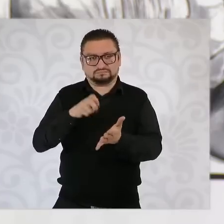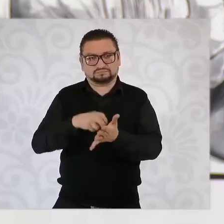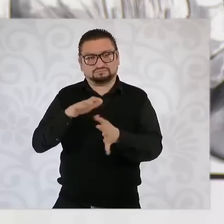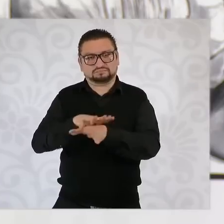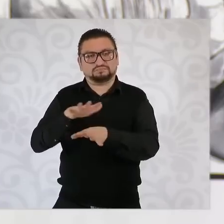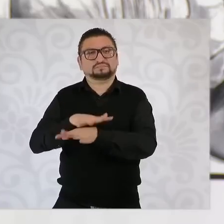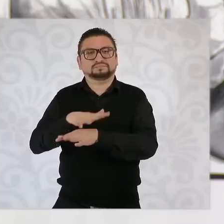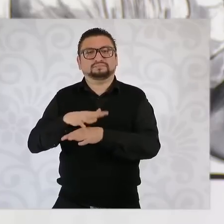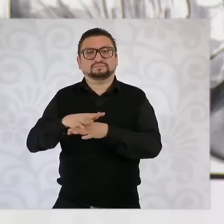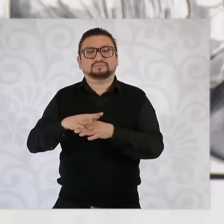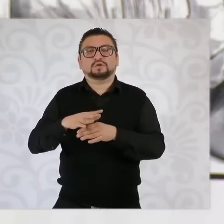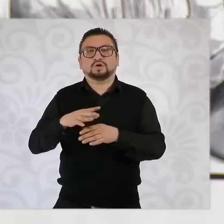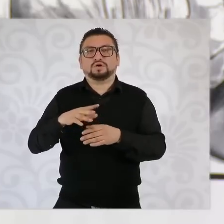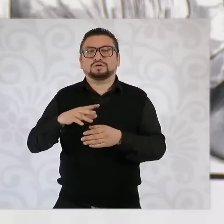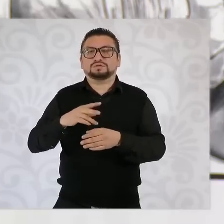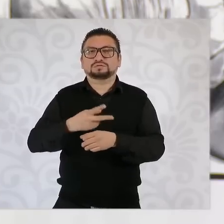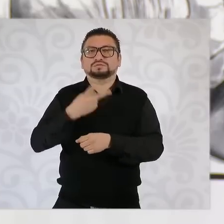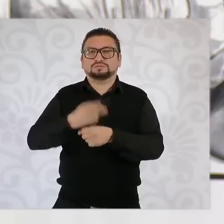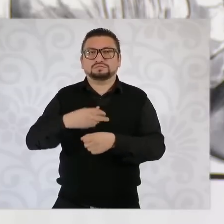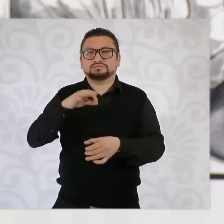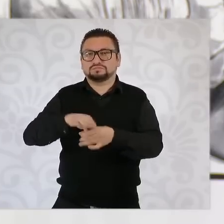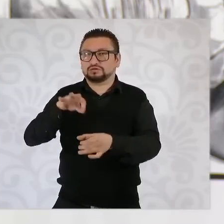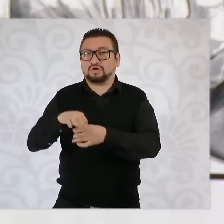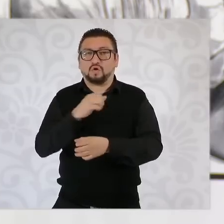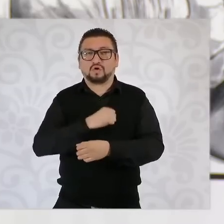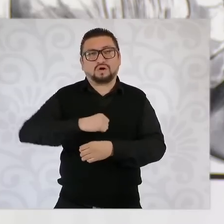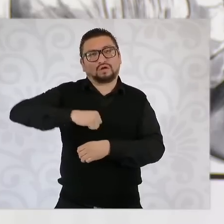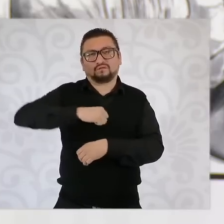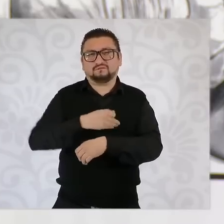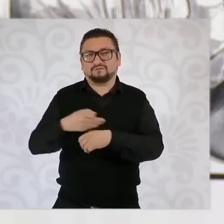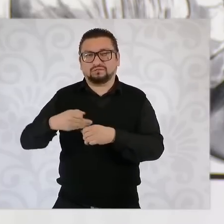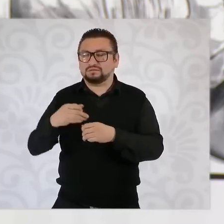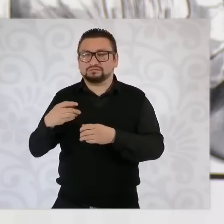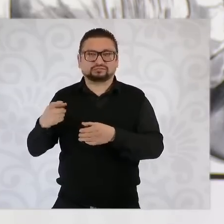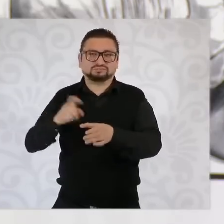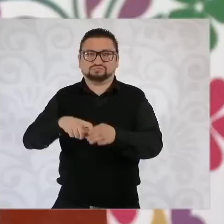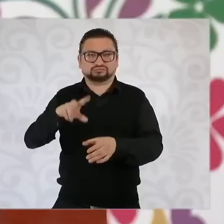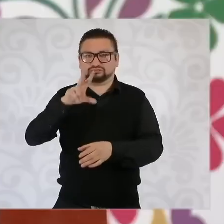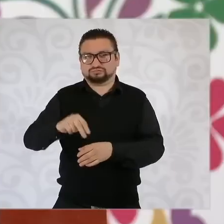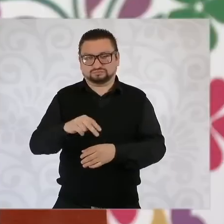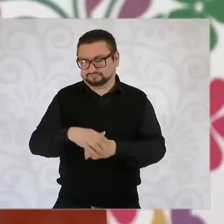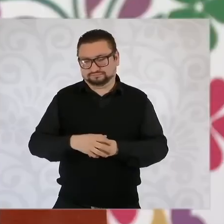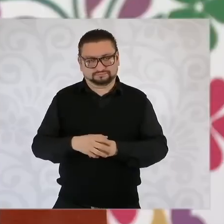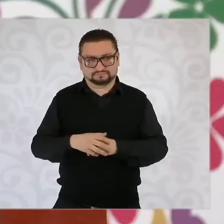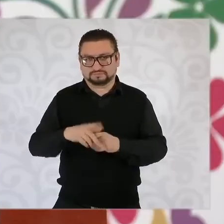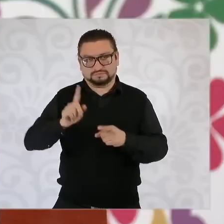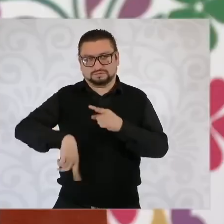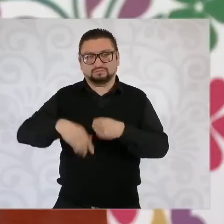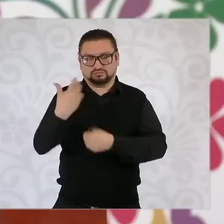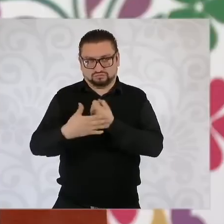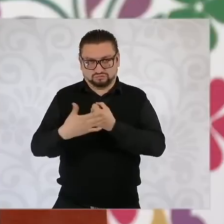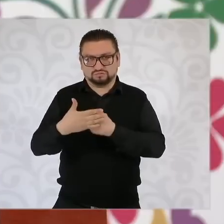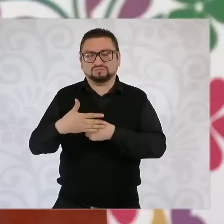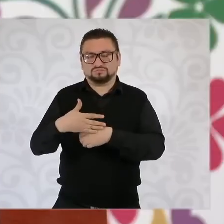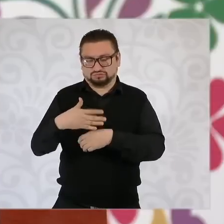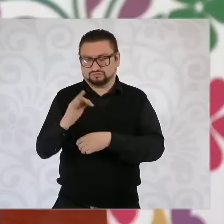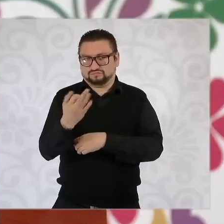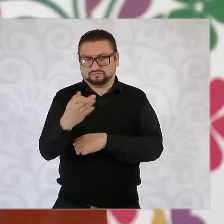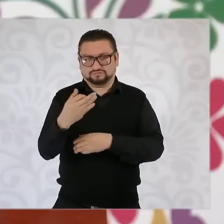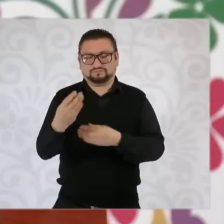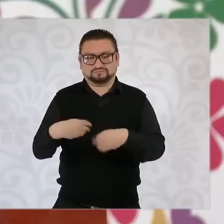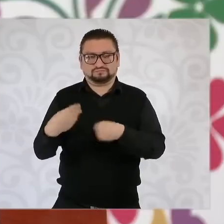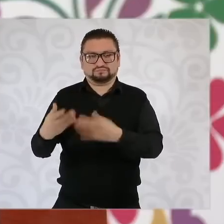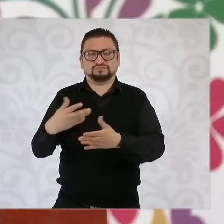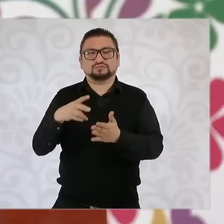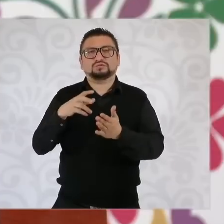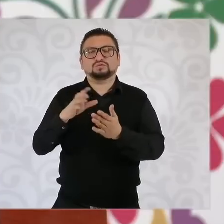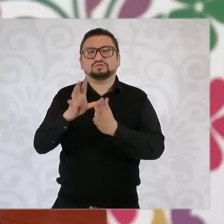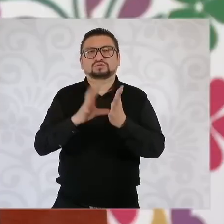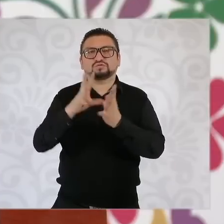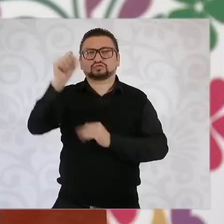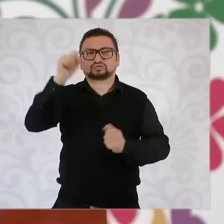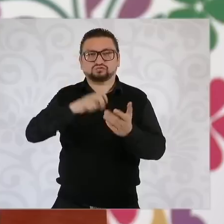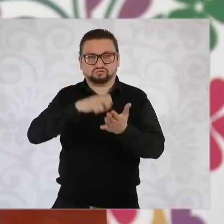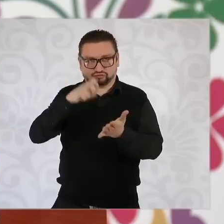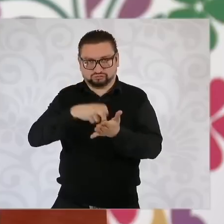no reelección y no nepotismo esa la vamos a enviar en Febrero que es una reforma constitucional para